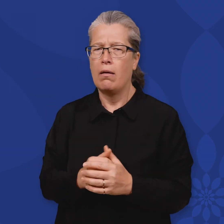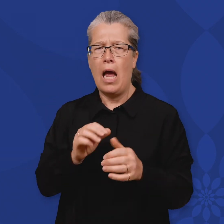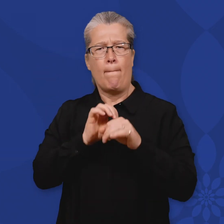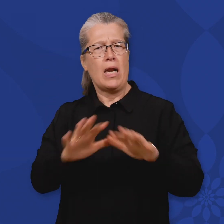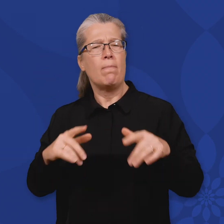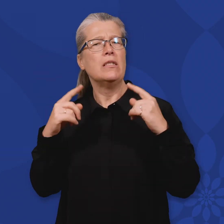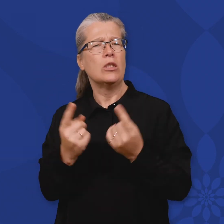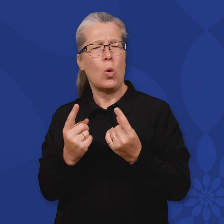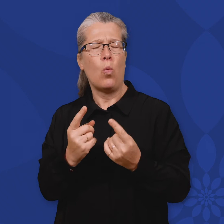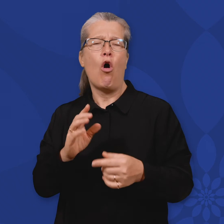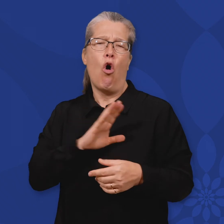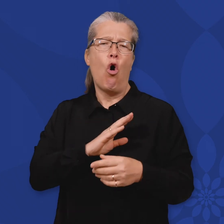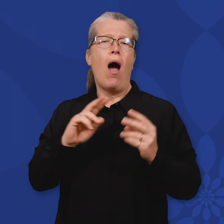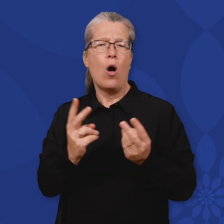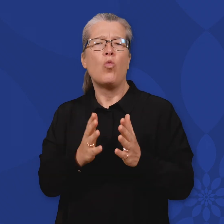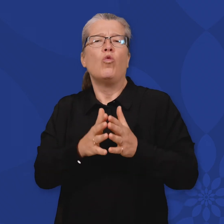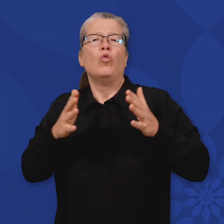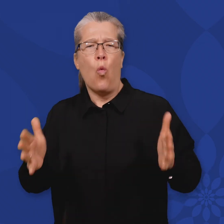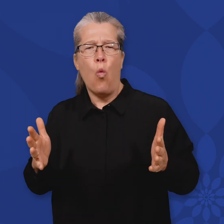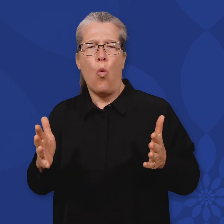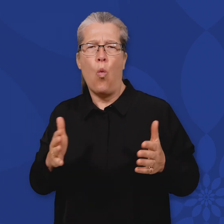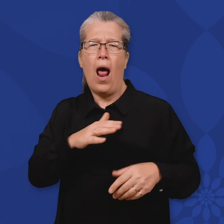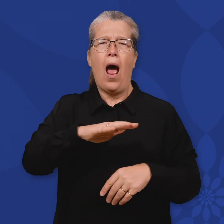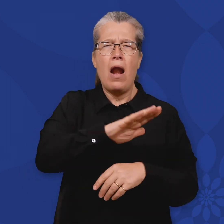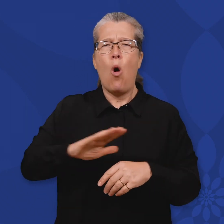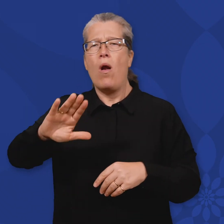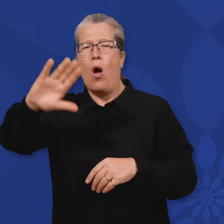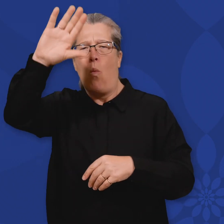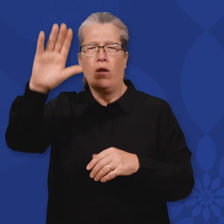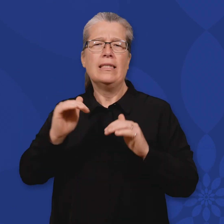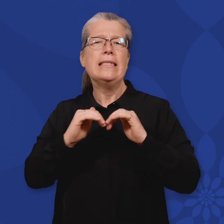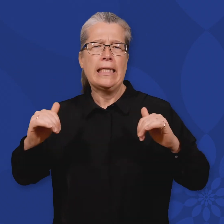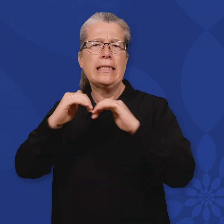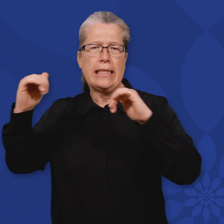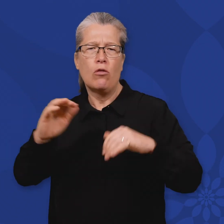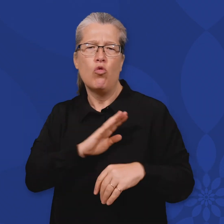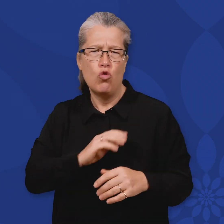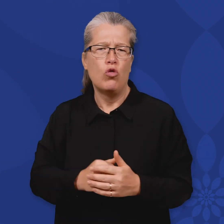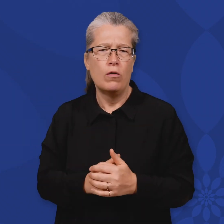Det finns stora regionala skillnader i fråga om epidemiläget.